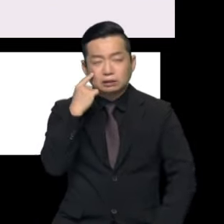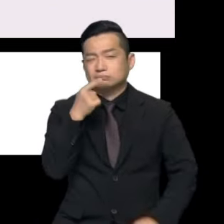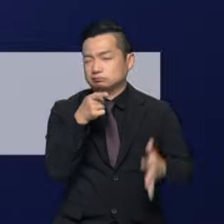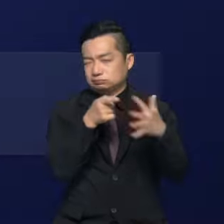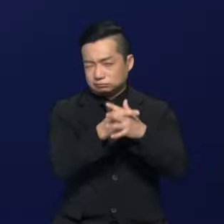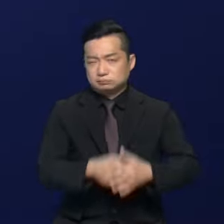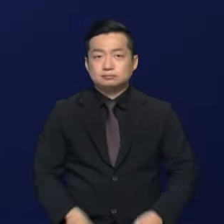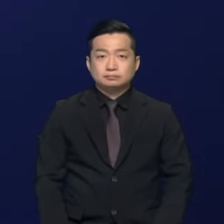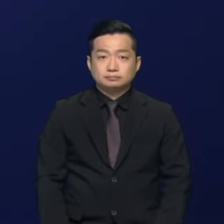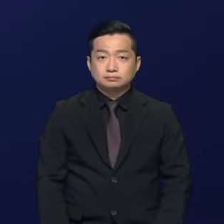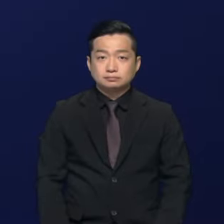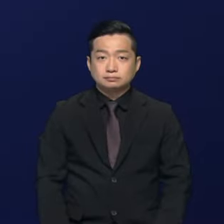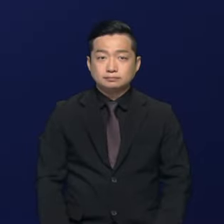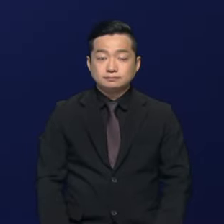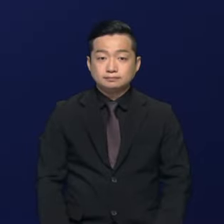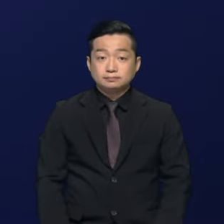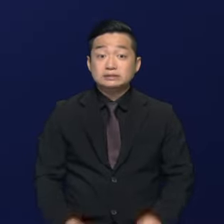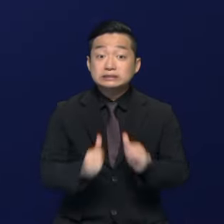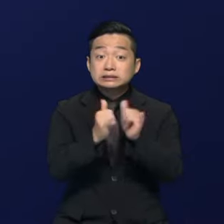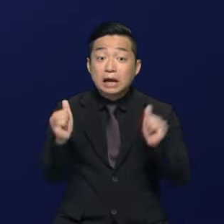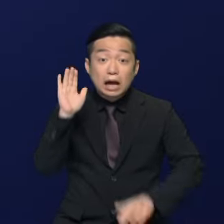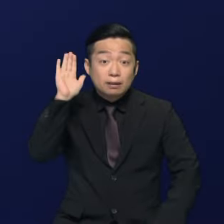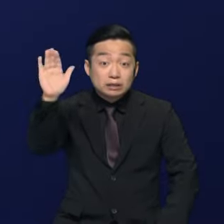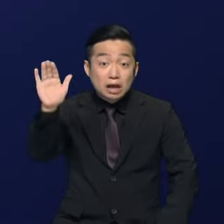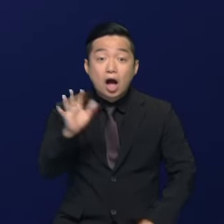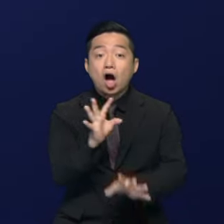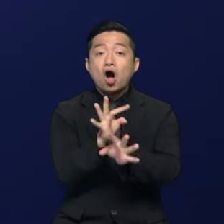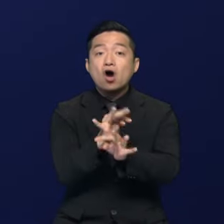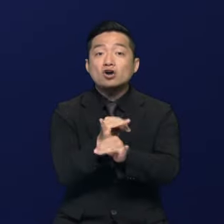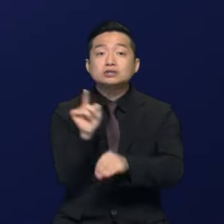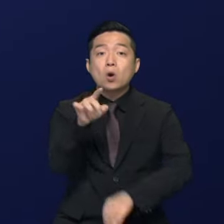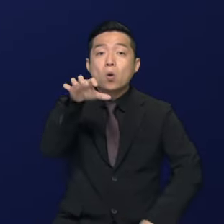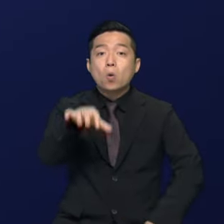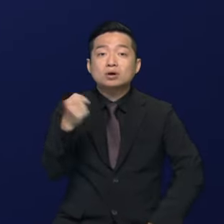(기자) 그러면서 사람은 미래에 언제 어떻게 다시 만날지 모르기에 향후 다시